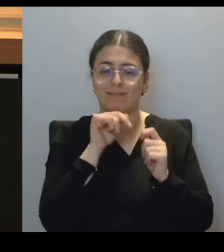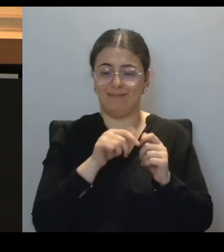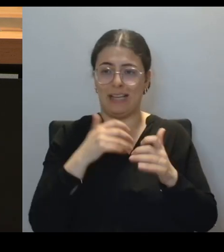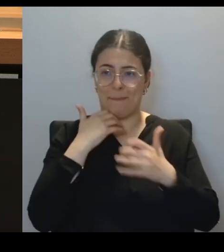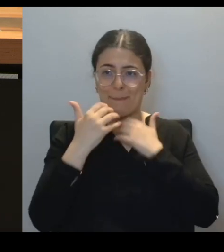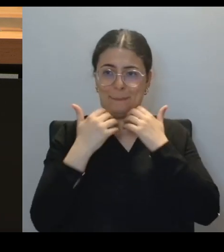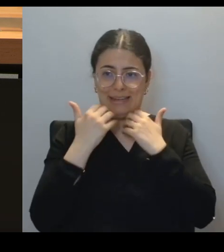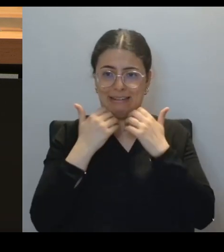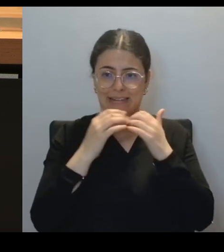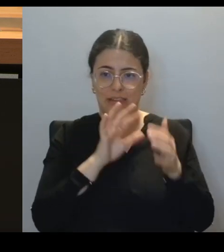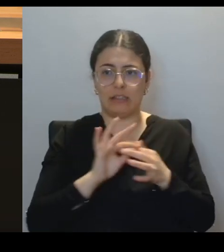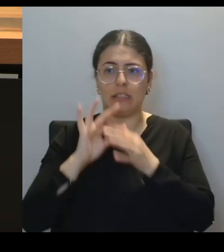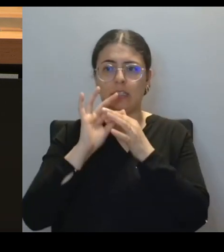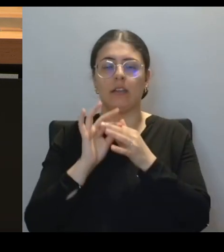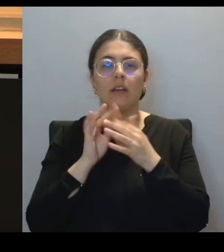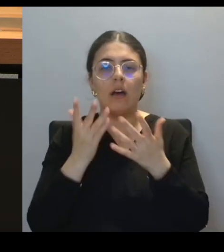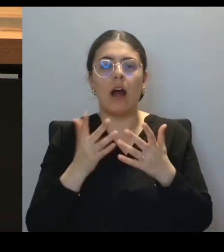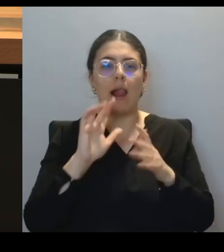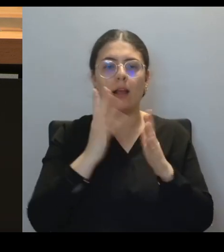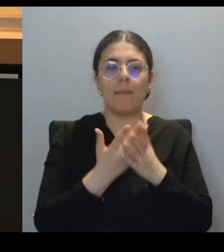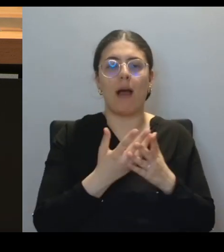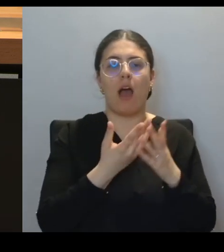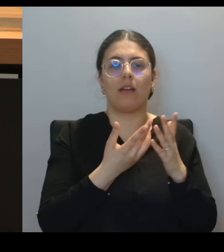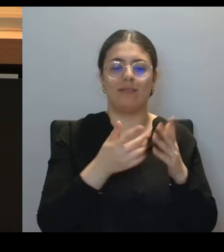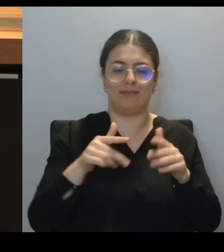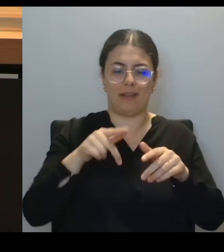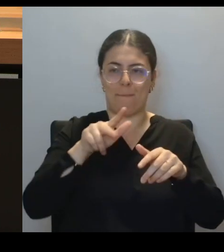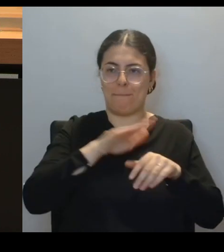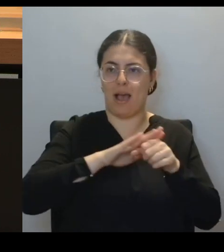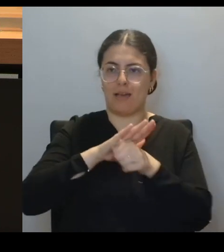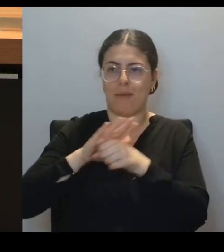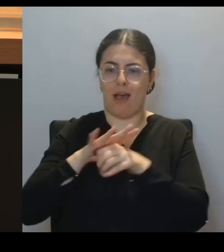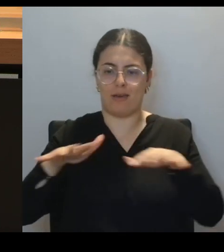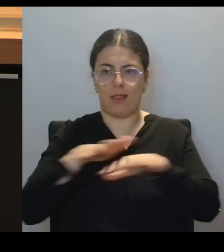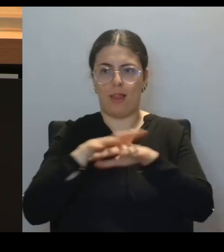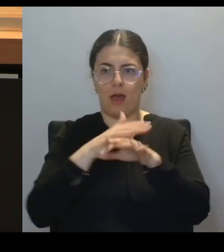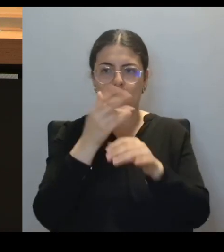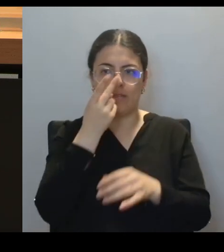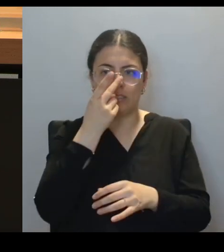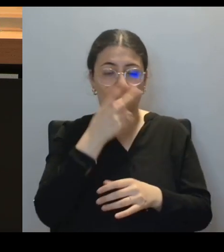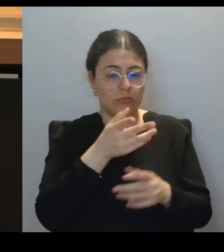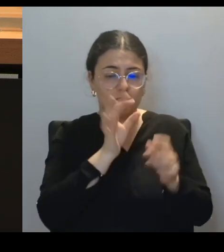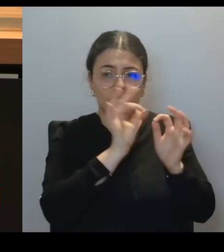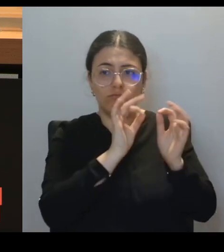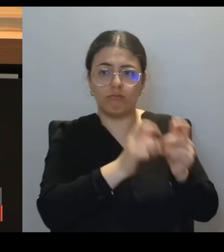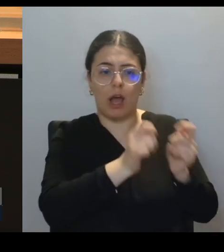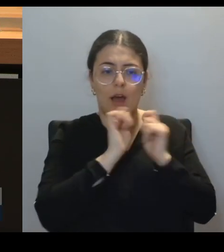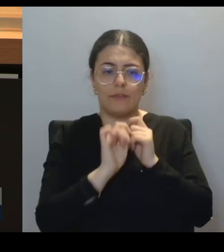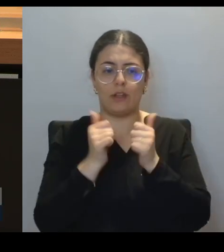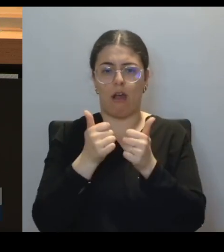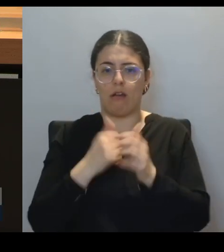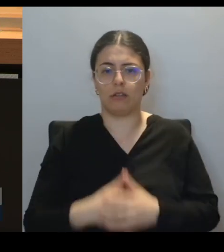ist und den anderen Branchen. Das ist völlig richtig, denn auch die angestammten Branchen, insbesondere die Industrie, ist ja dringend vor